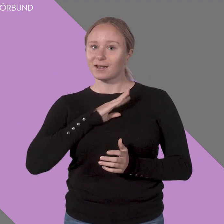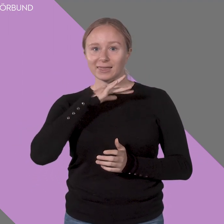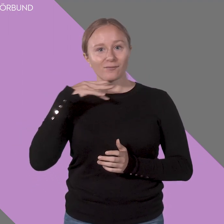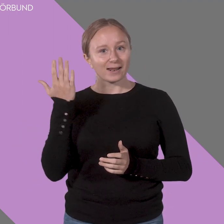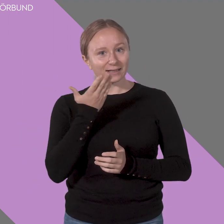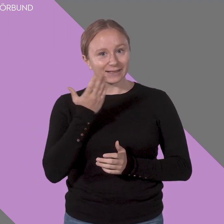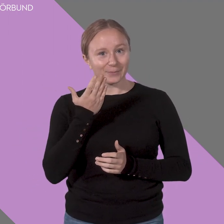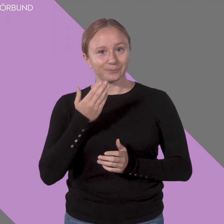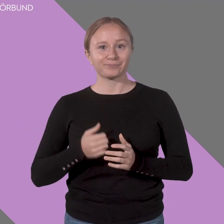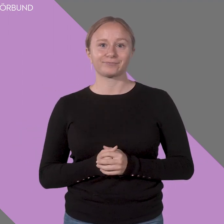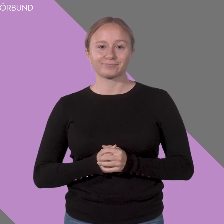Trevlig läsning!